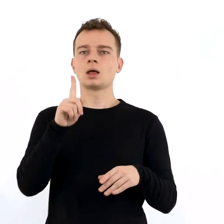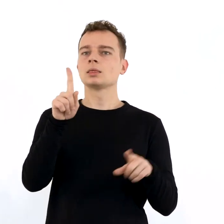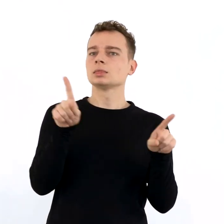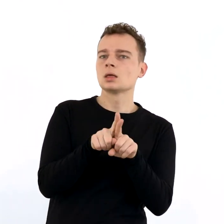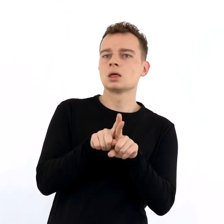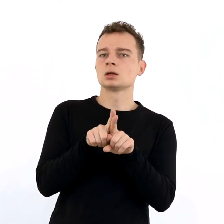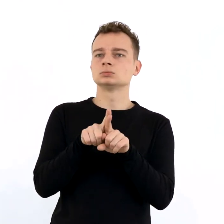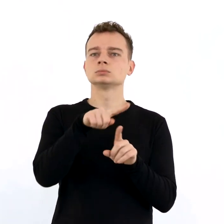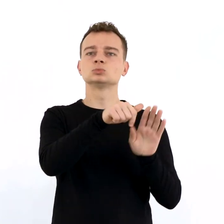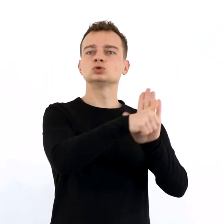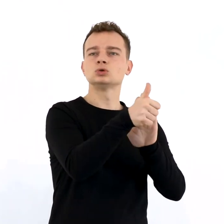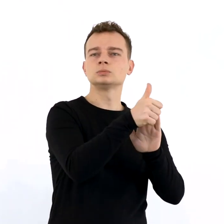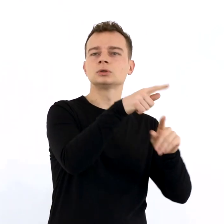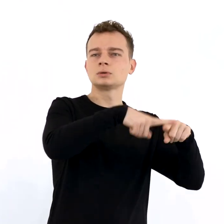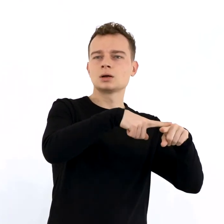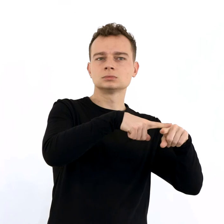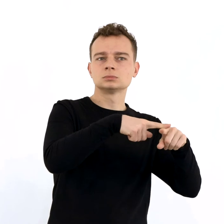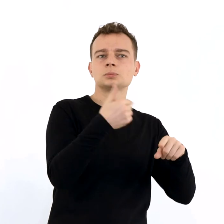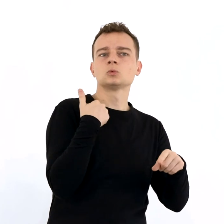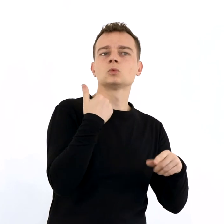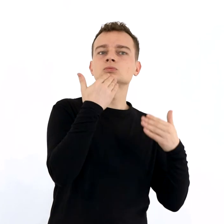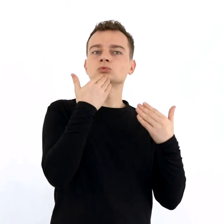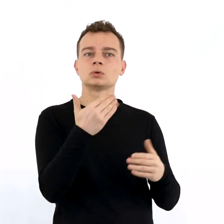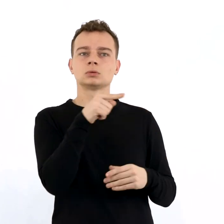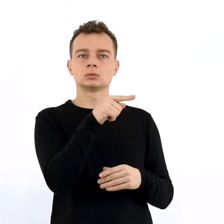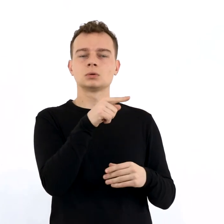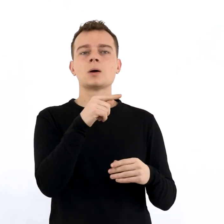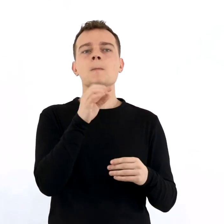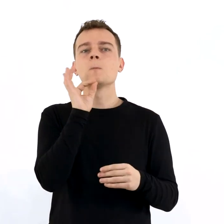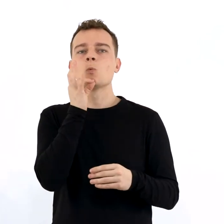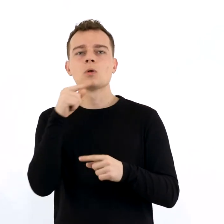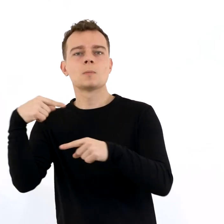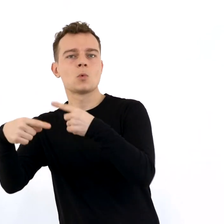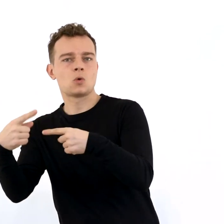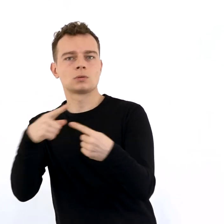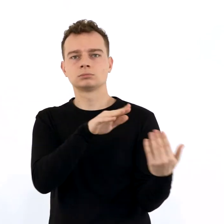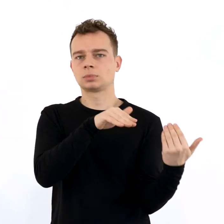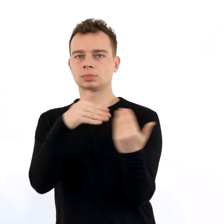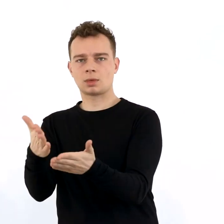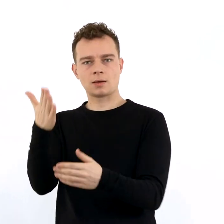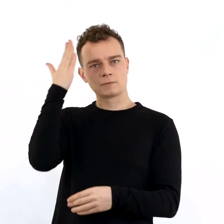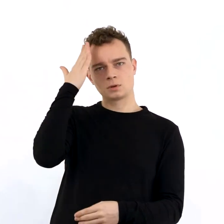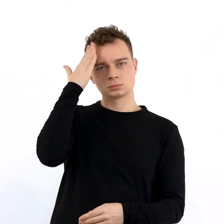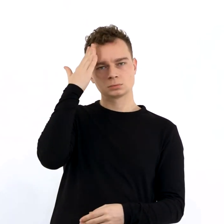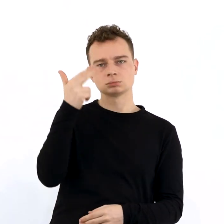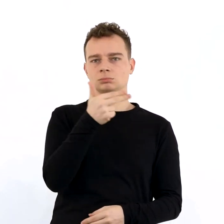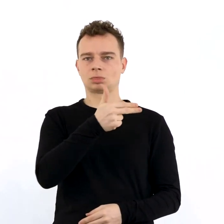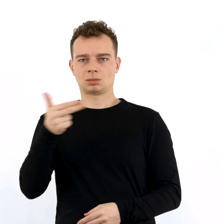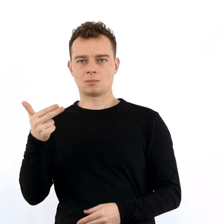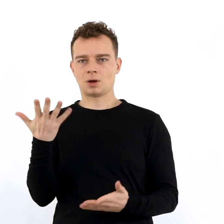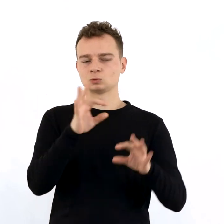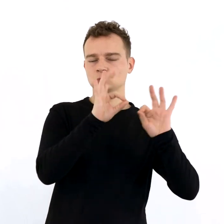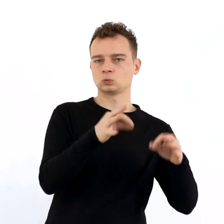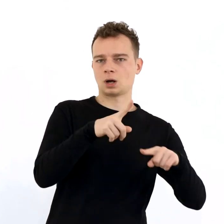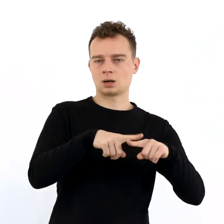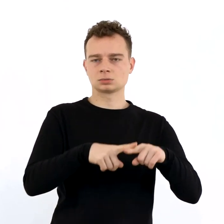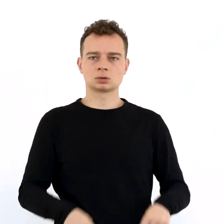ale zarazem stały się one źródłem wiedzy o sztuce greckiej dla późniejszych pokoleń.